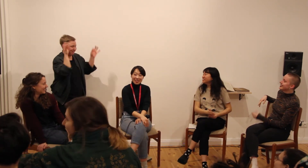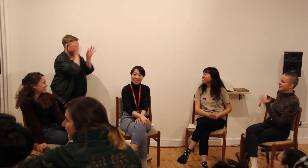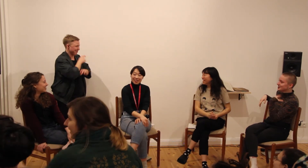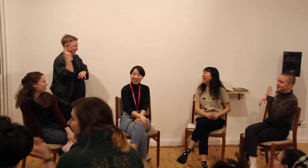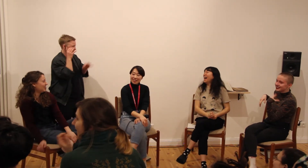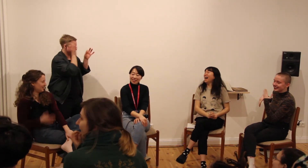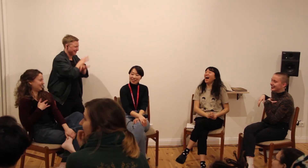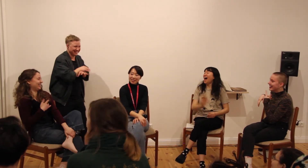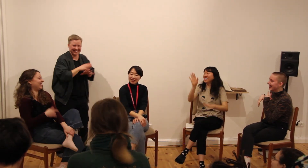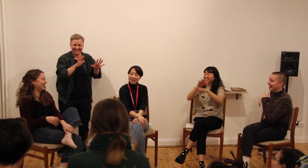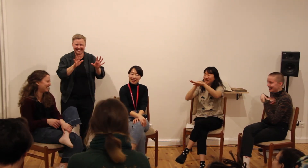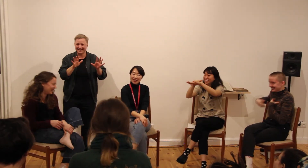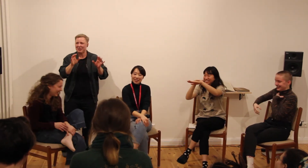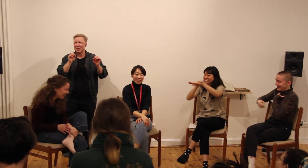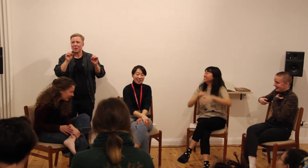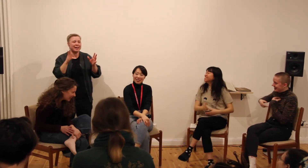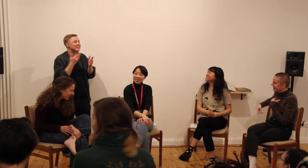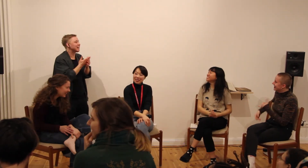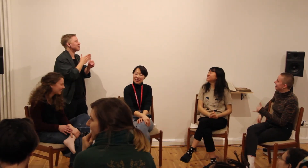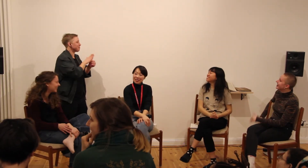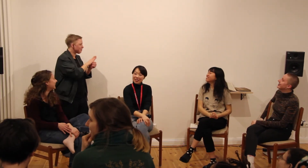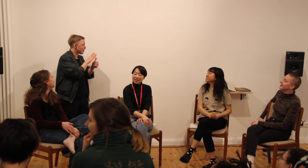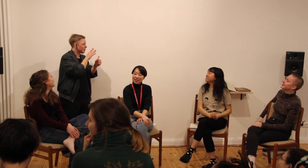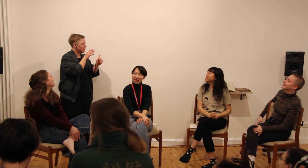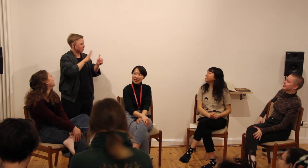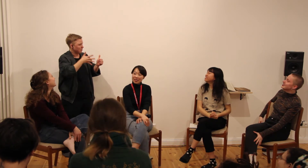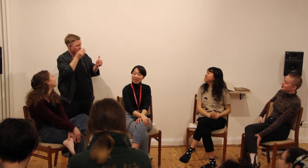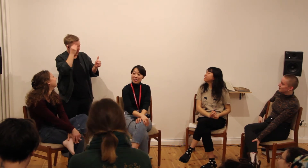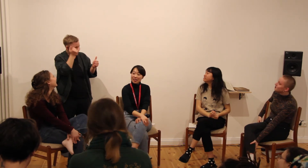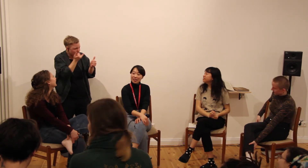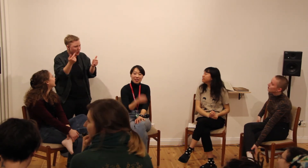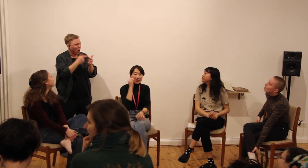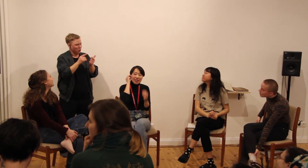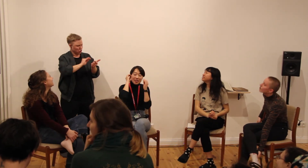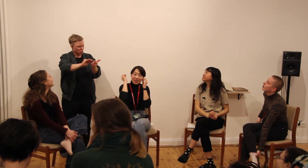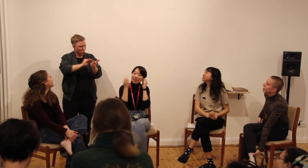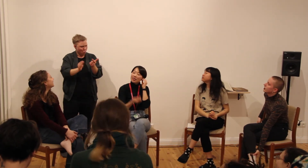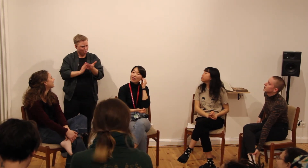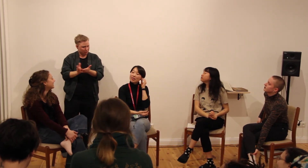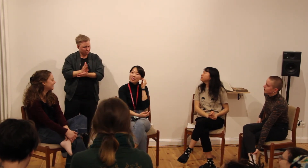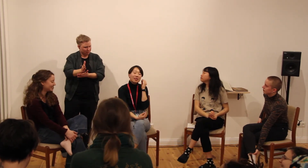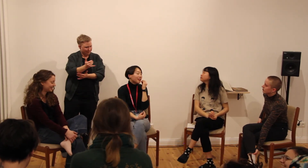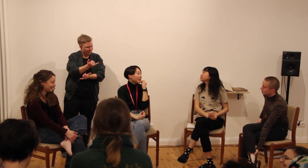Also wie war euer Schulleben usw.? Ich wollte eure Perspektive auch hören.